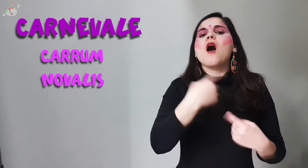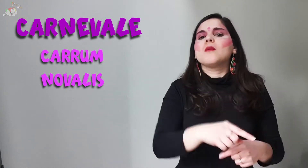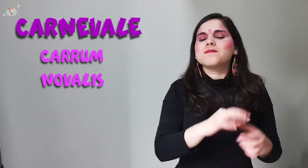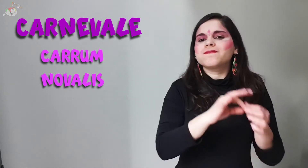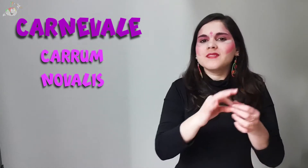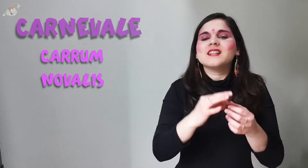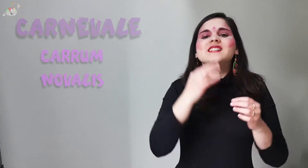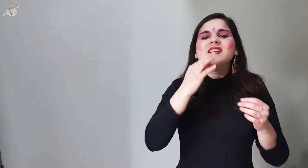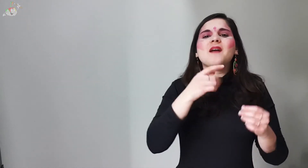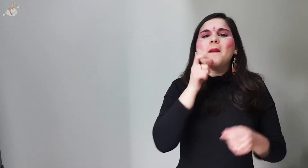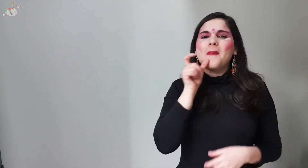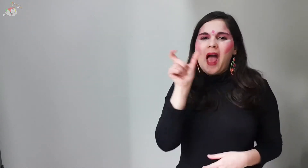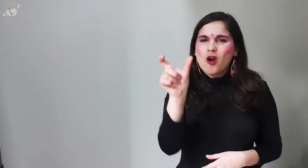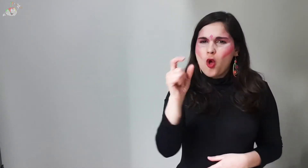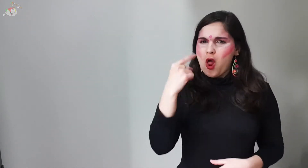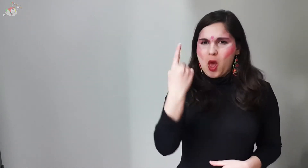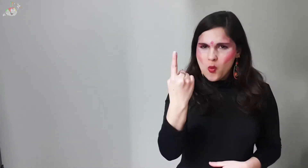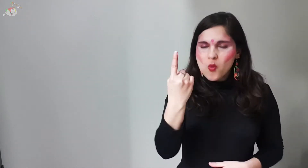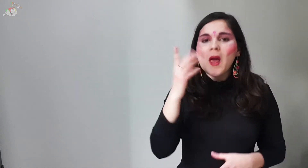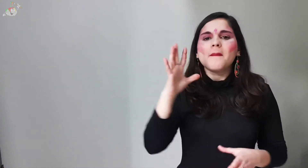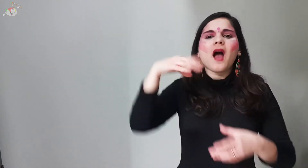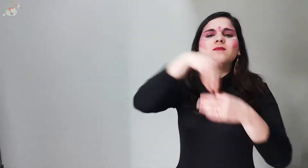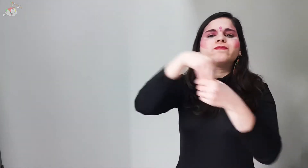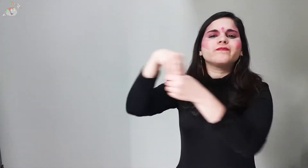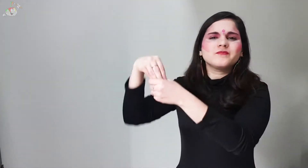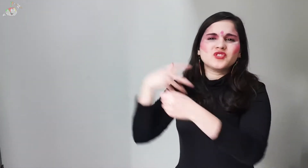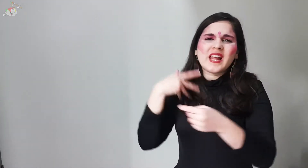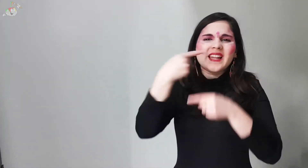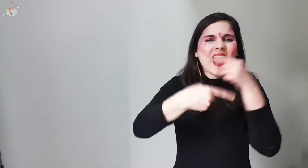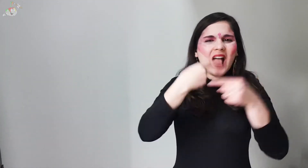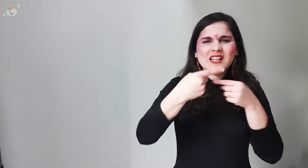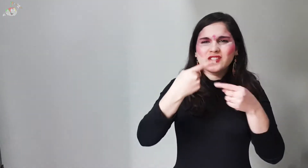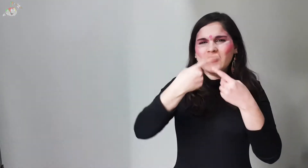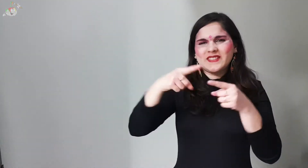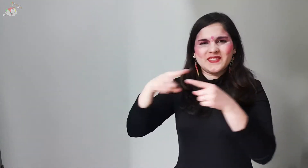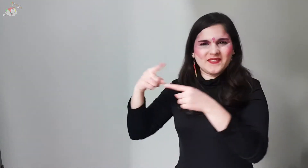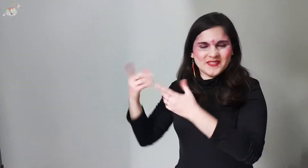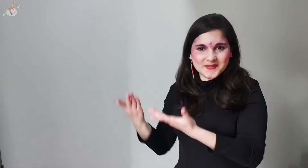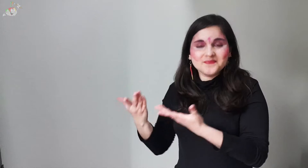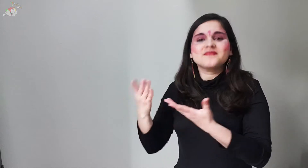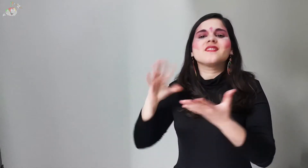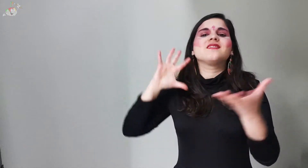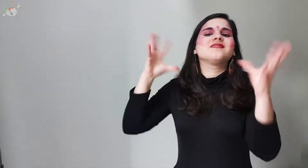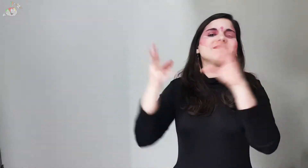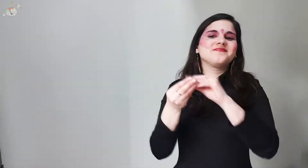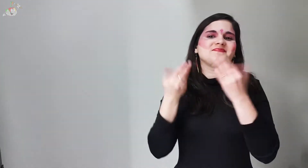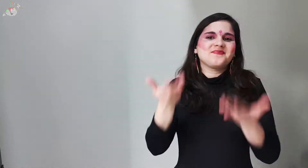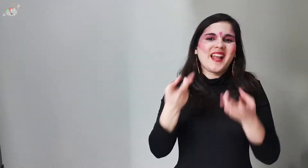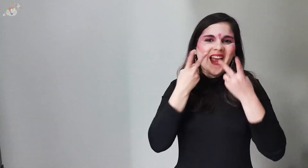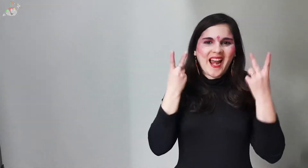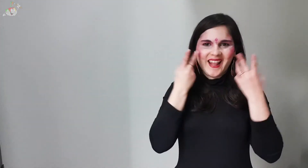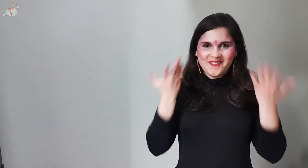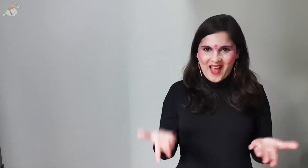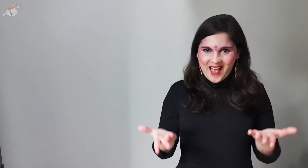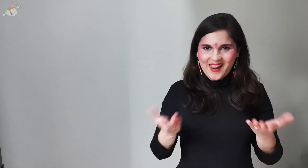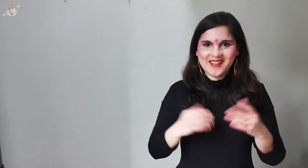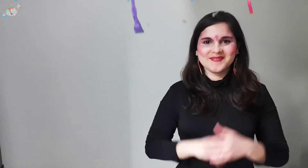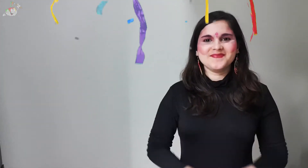Questo significa che la parola è una ma può collegarsi a diverse tradizioni che formano il Carnevale.